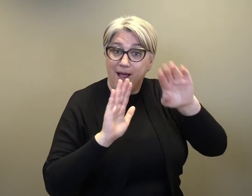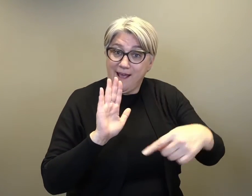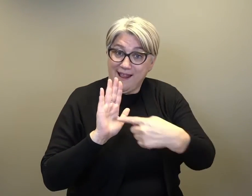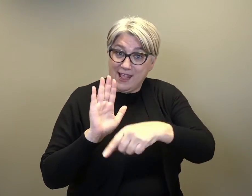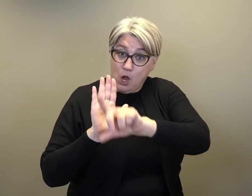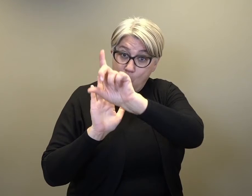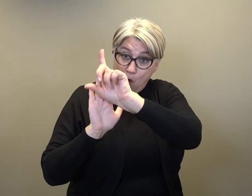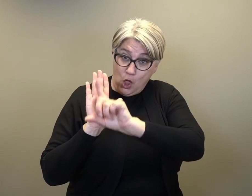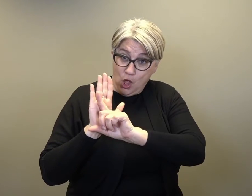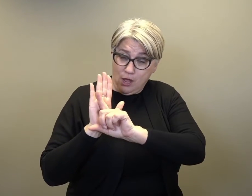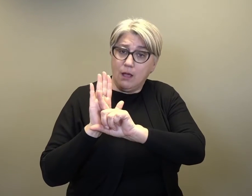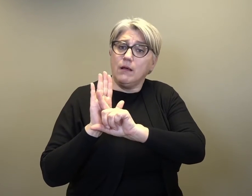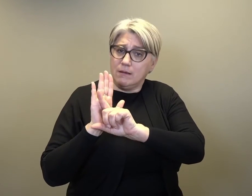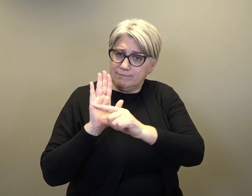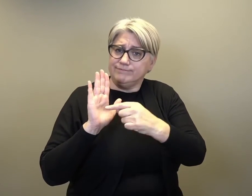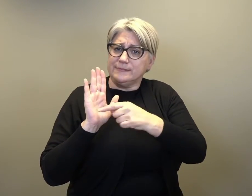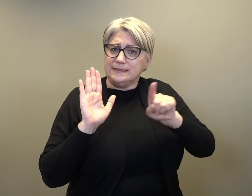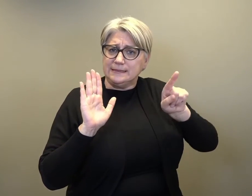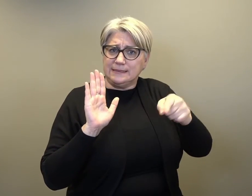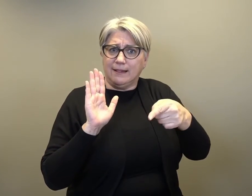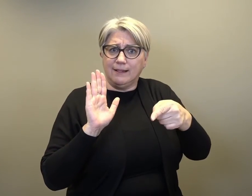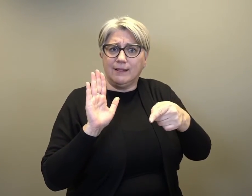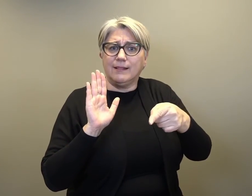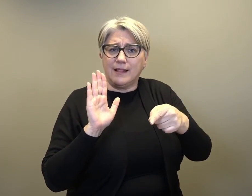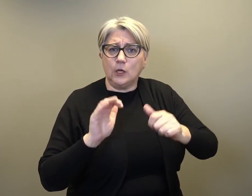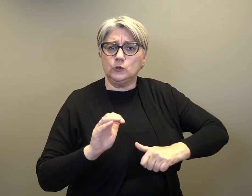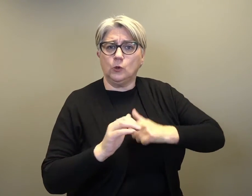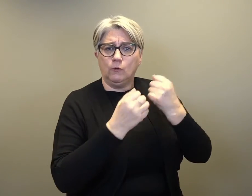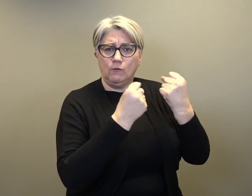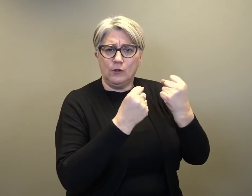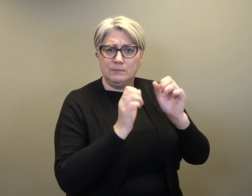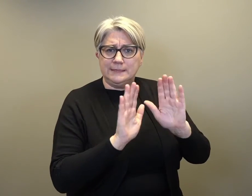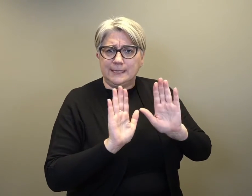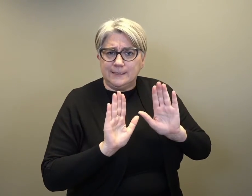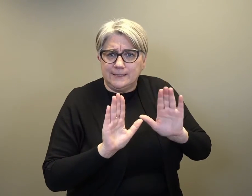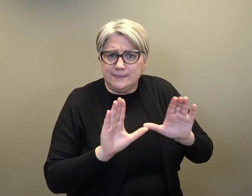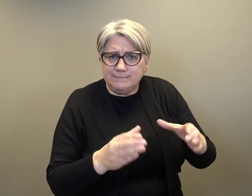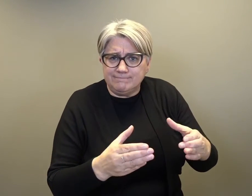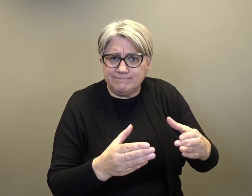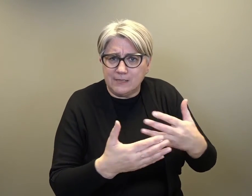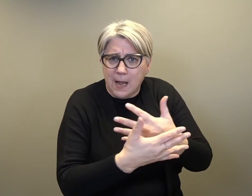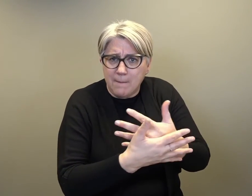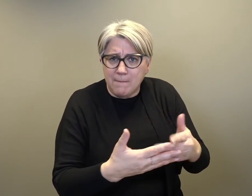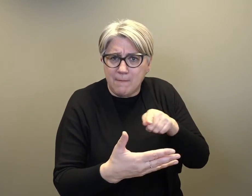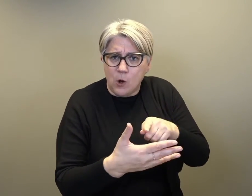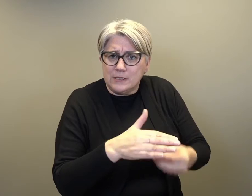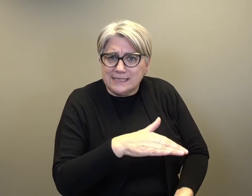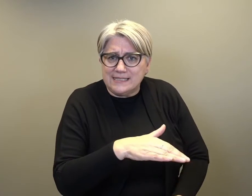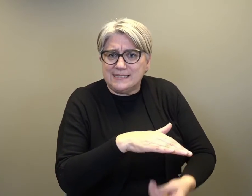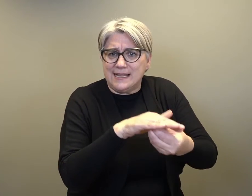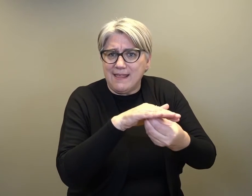Þá er í lögunum lögð skylda á stjórn- völd að hlúa að málinu og styðja.